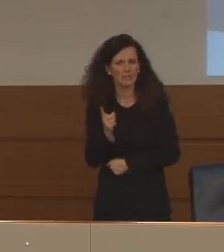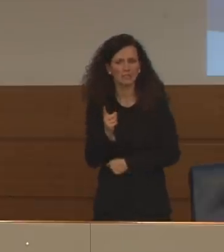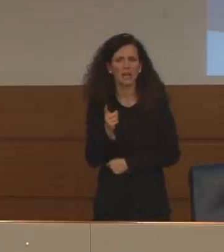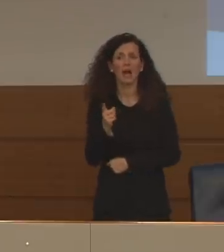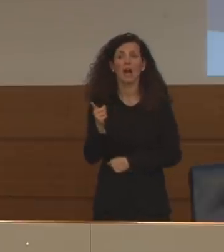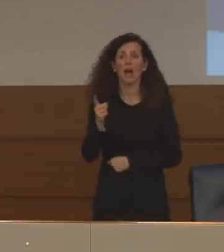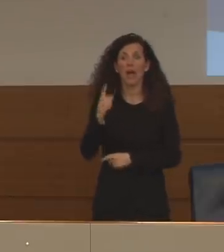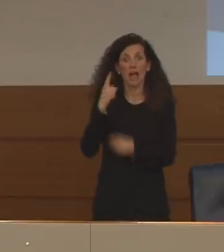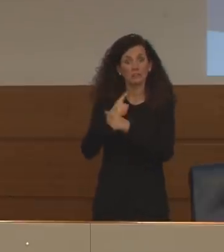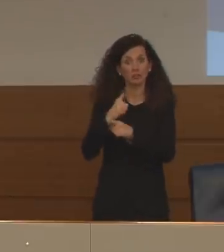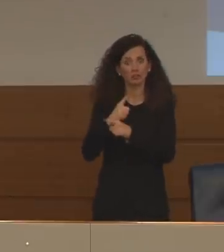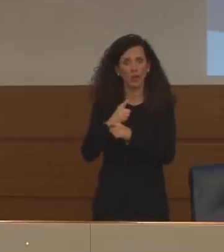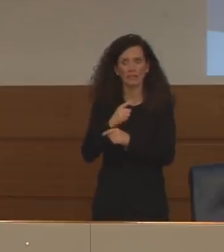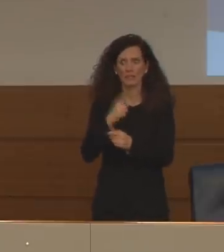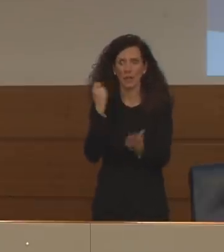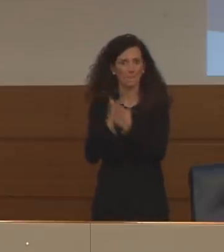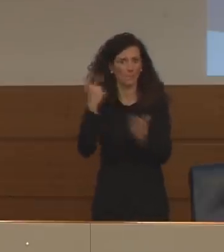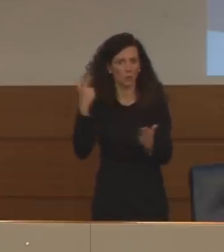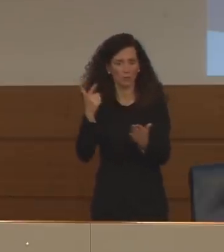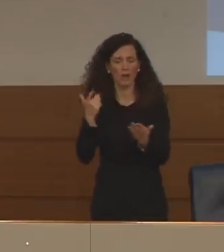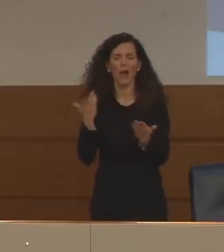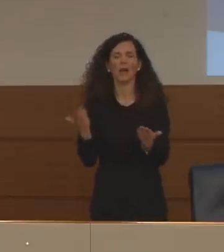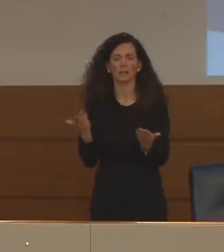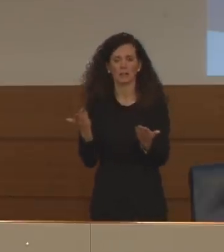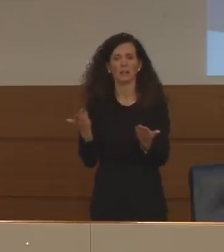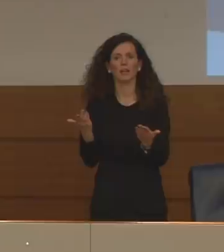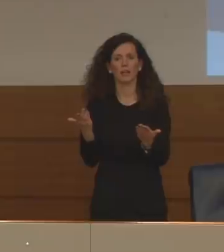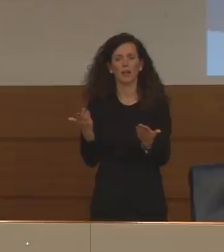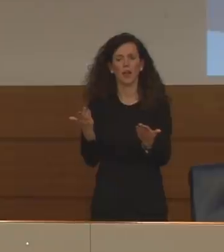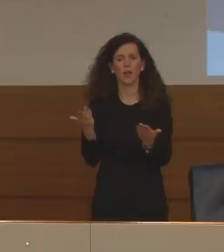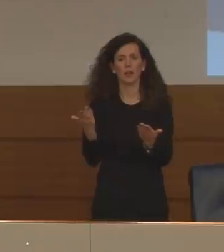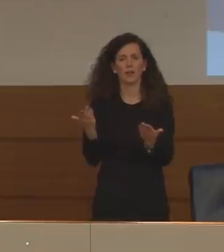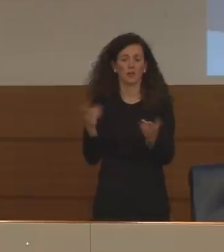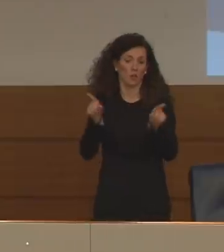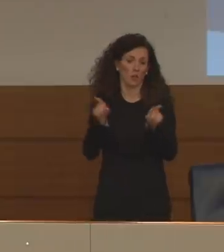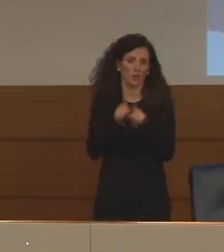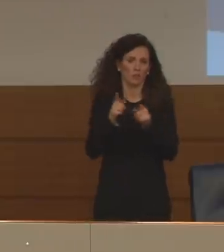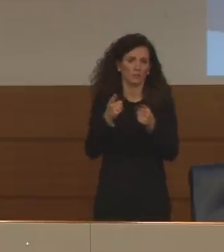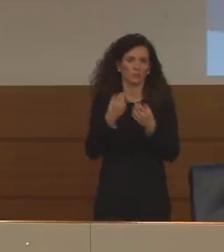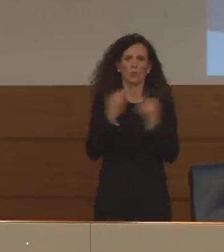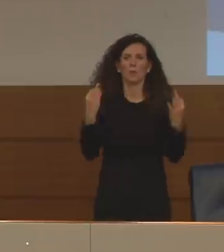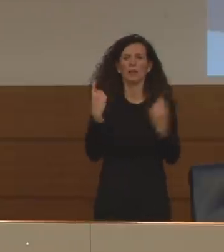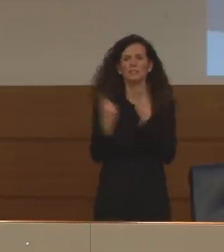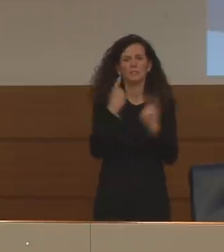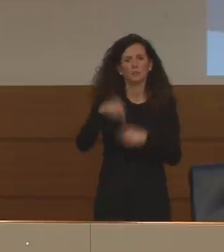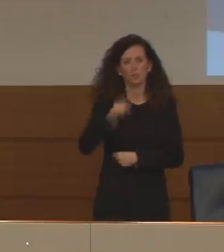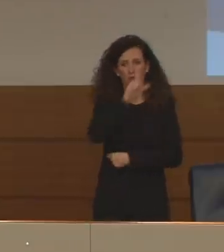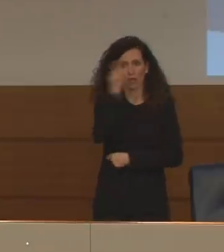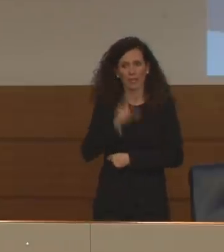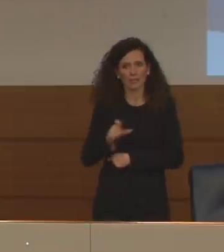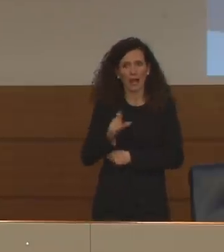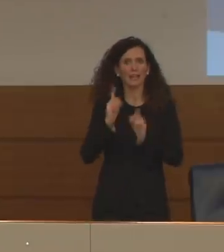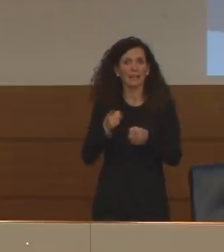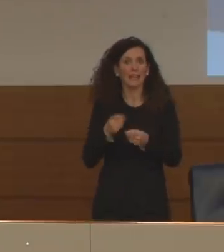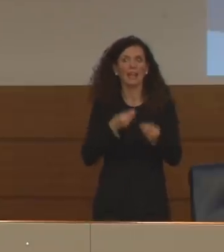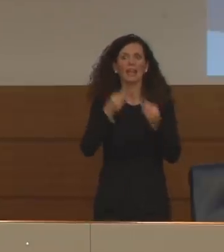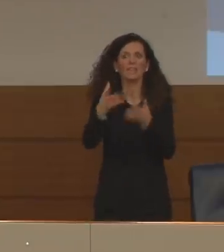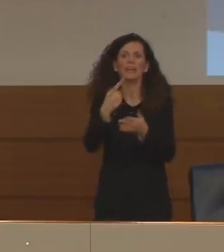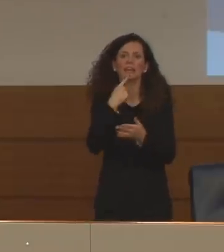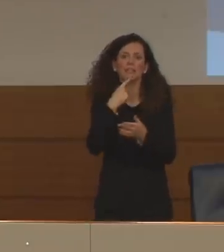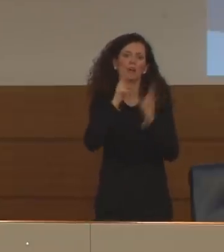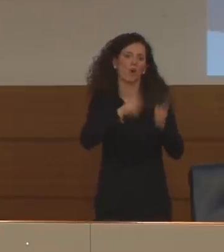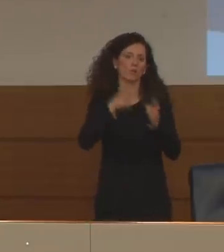l'esigenza che abbiamo come Paese di destinarle ai nostri sanitari le requisiremmo.